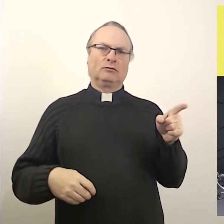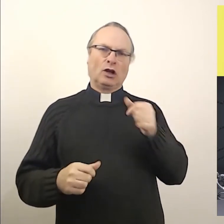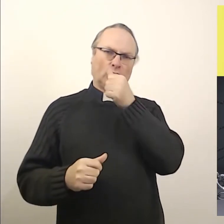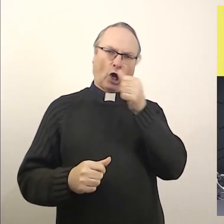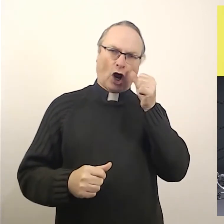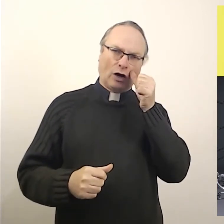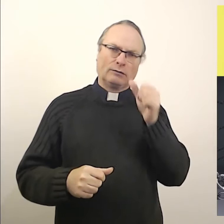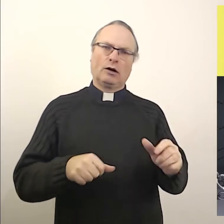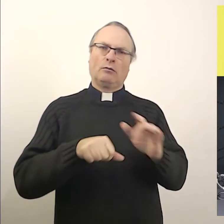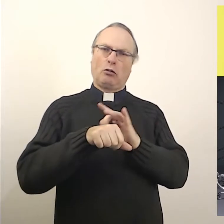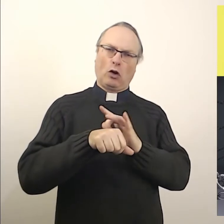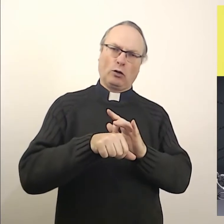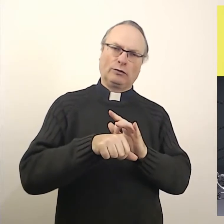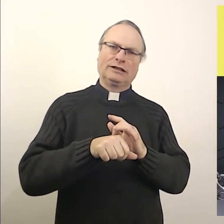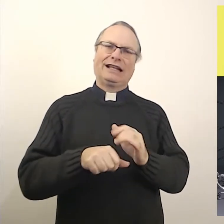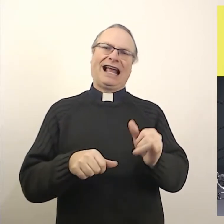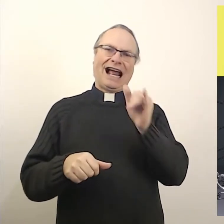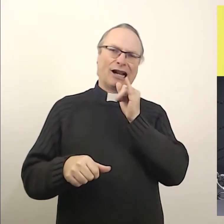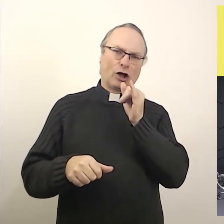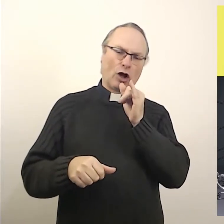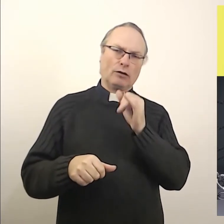drogues, pornos, alcool,